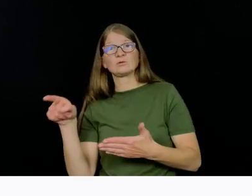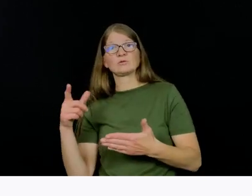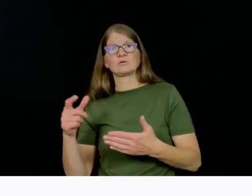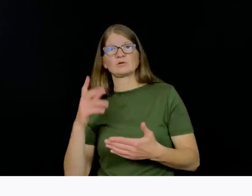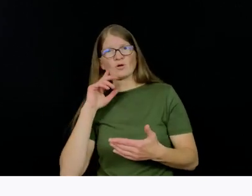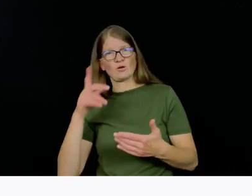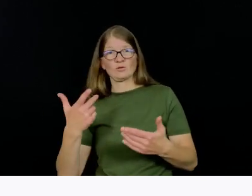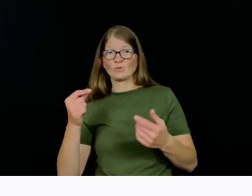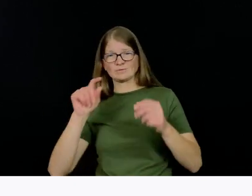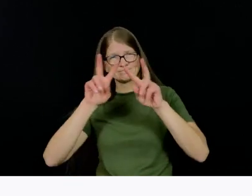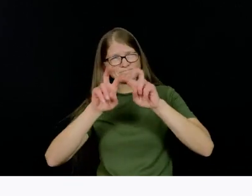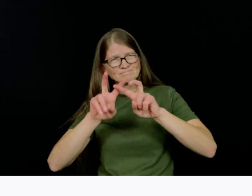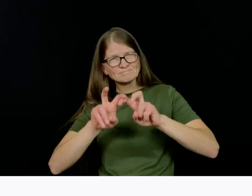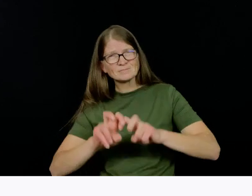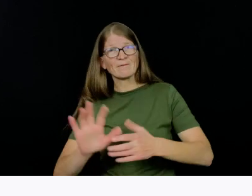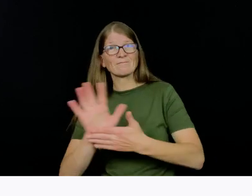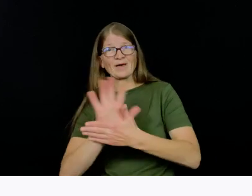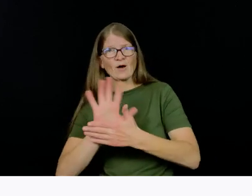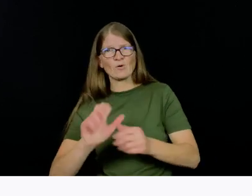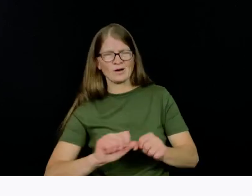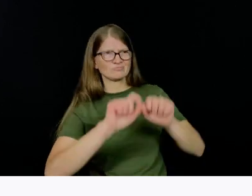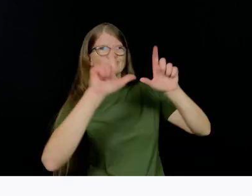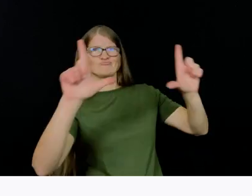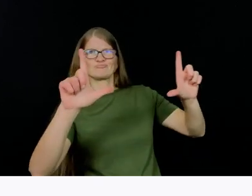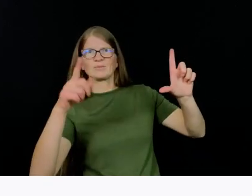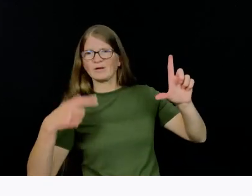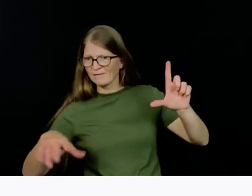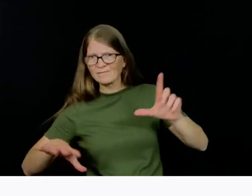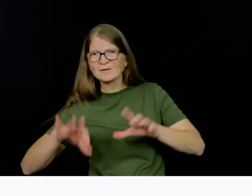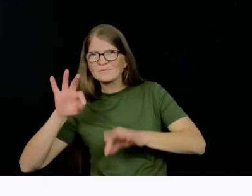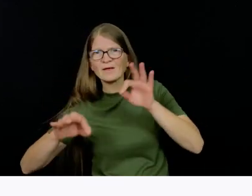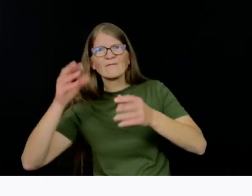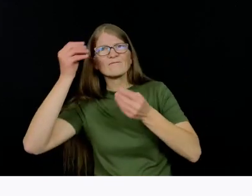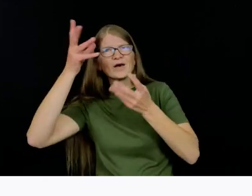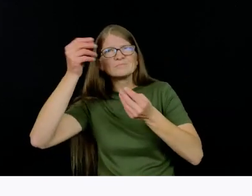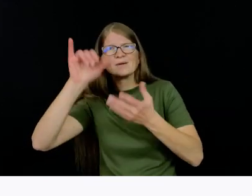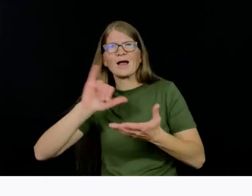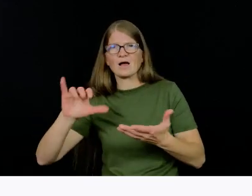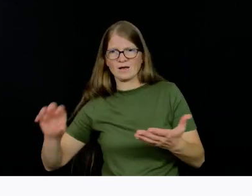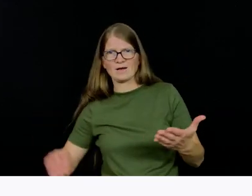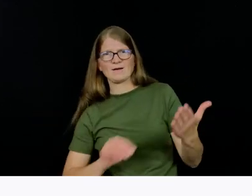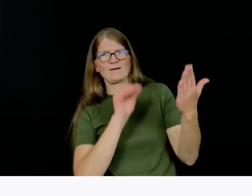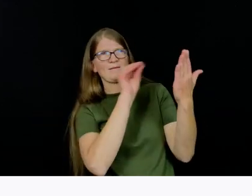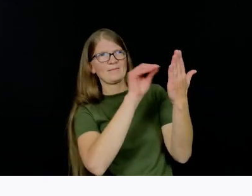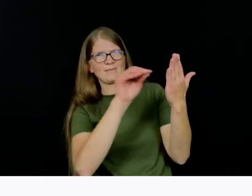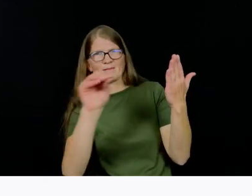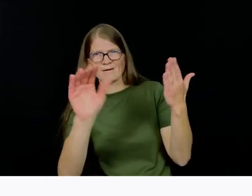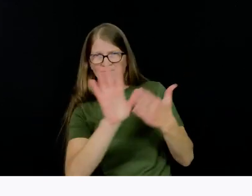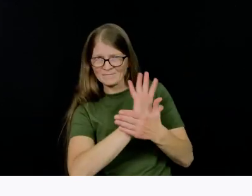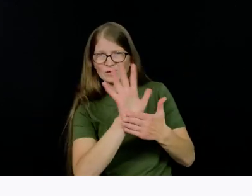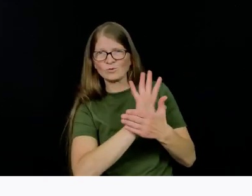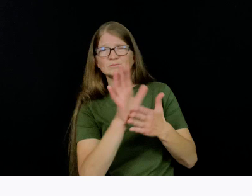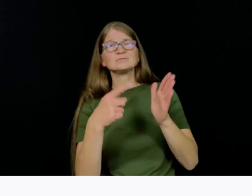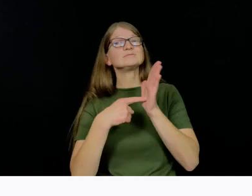طورنا قدرتنا على فهم الدلالات العميقة لمقاطع الفيديو عندما تبحثون عن أفضل المكانس اللاسلكية